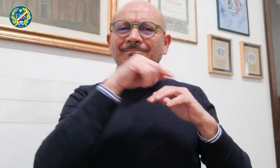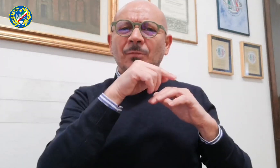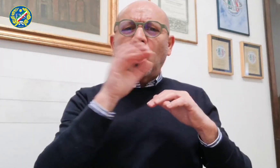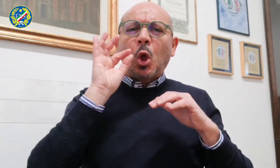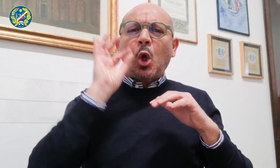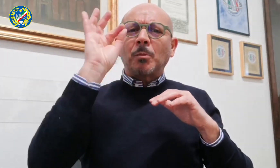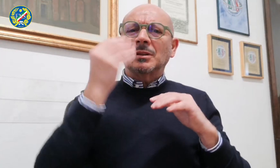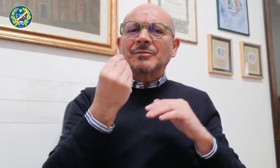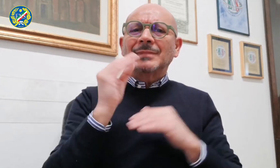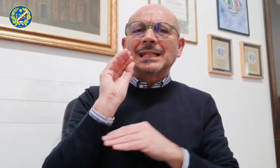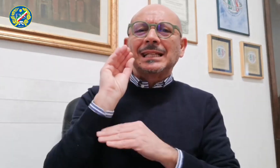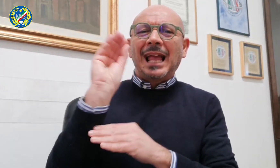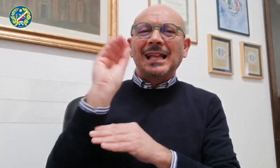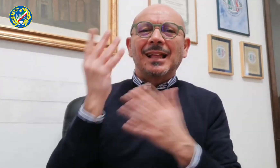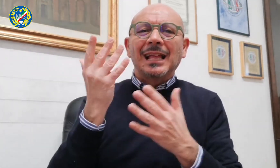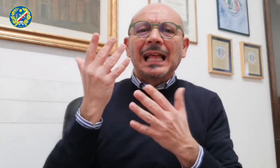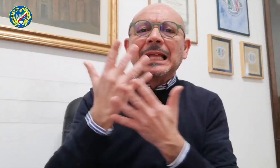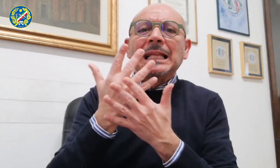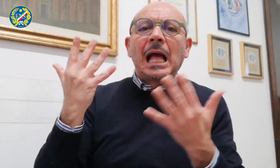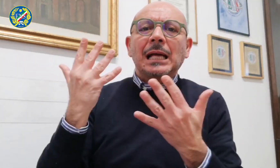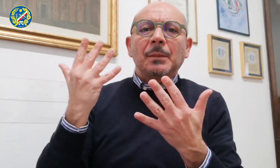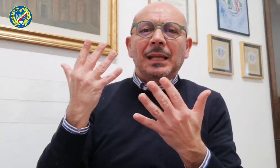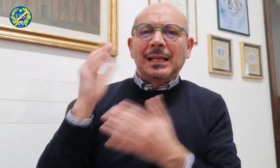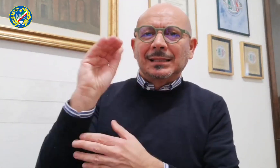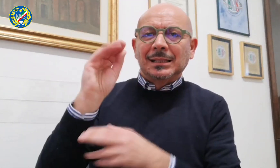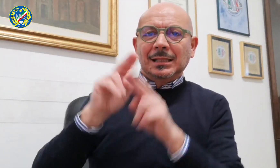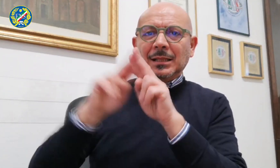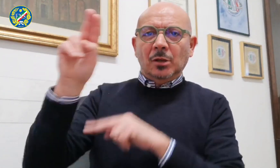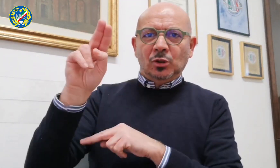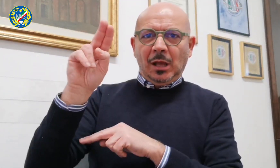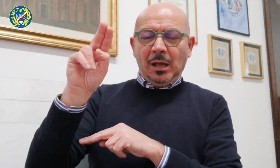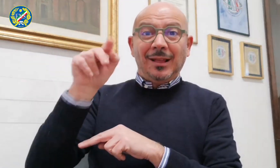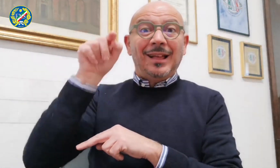il cui scopo era chiedere chiarimenti alla sede nazionale.